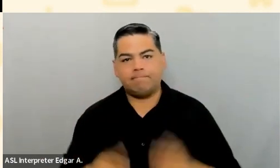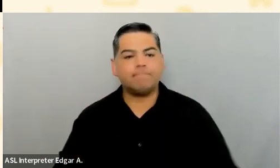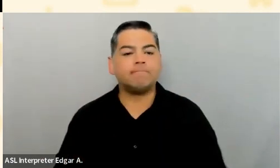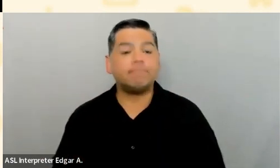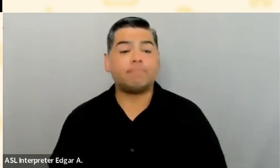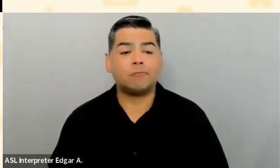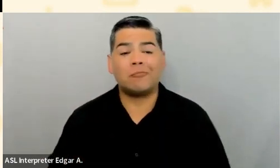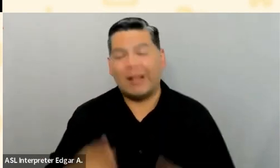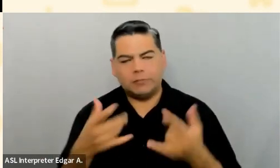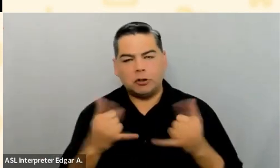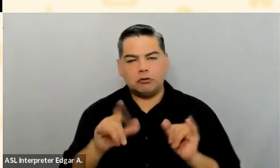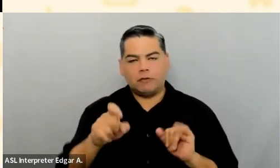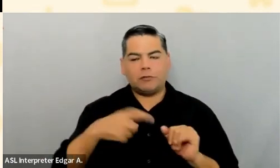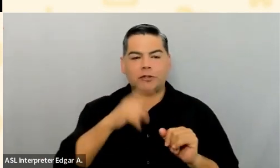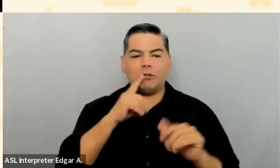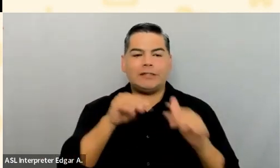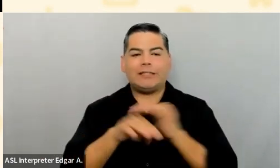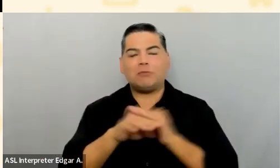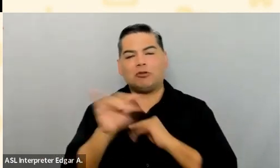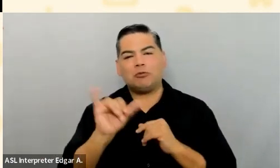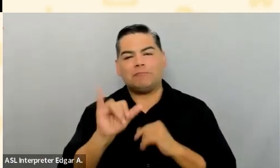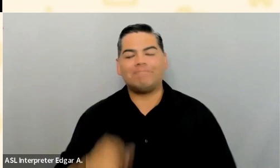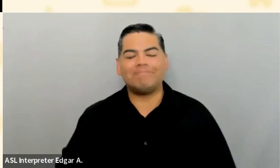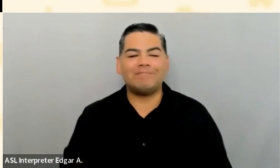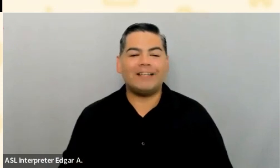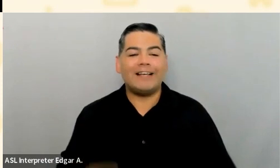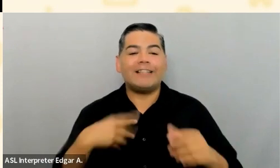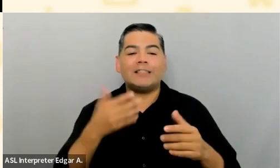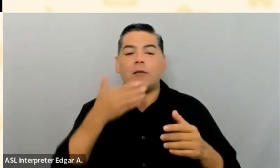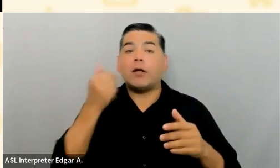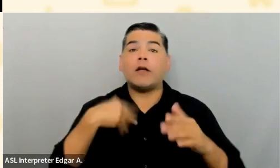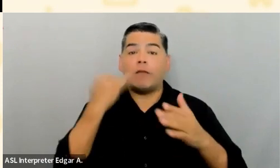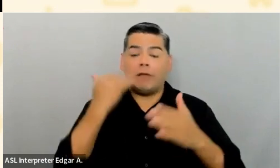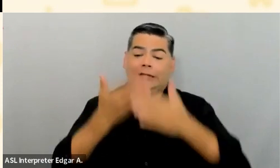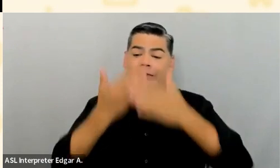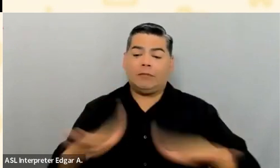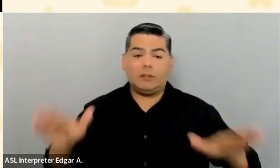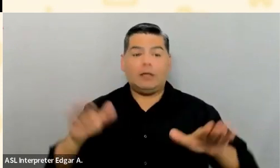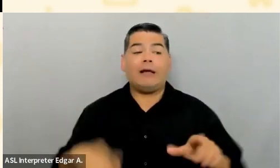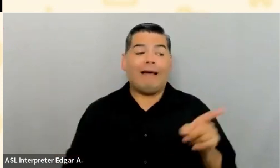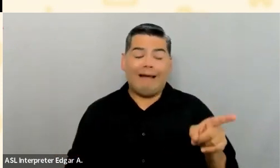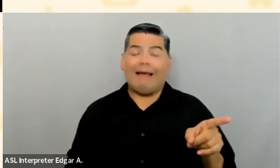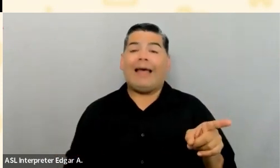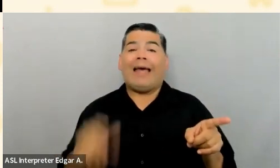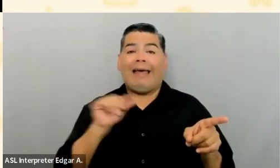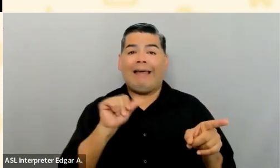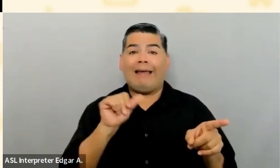Pero aún así debes asegurarte de que sea accesible para tí. Y se divide en dos partes. Parte A: ¿es la herramienta en sí accesible?